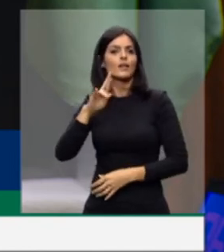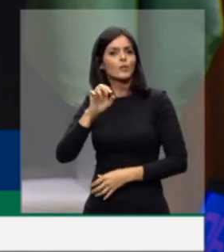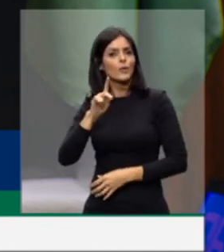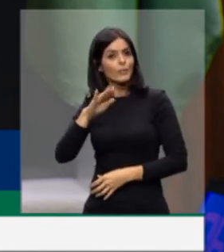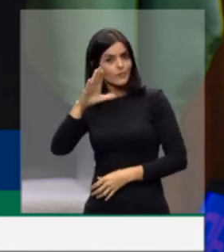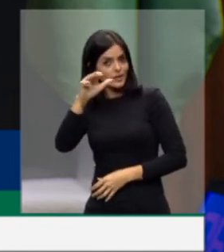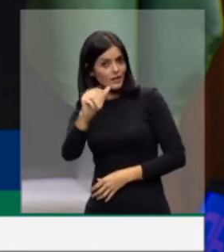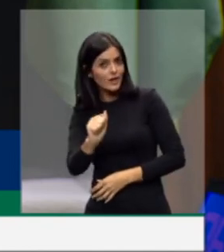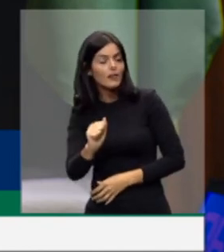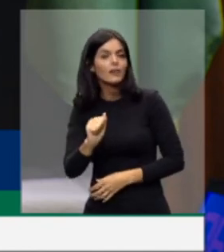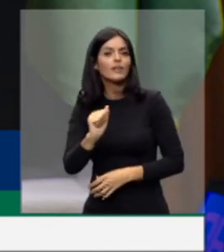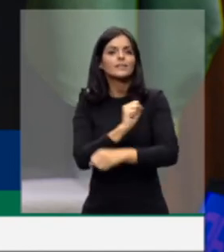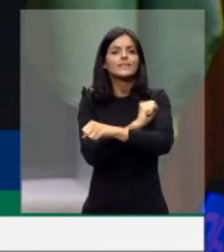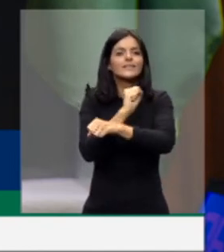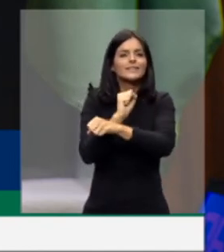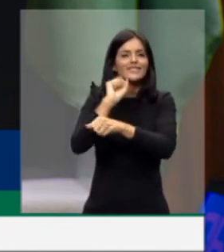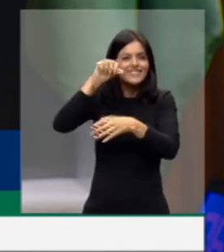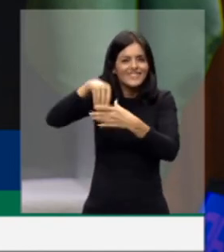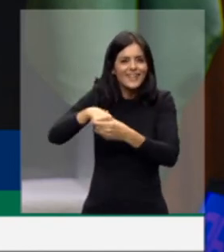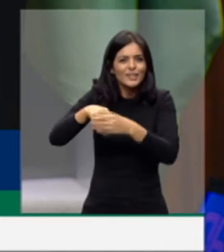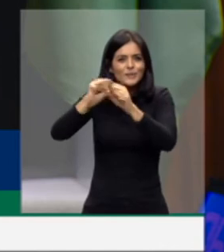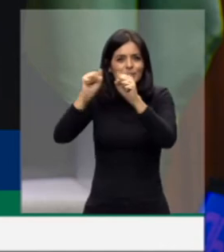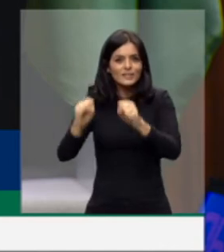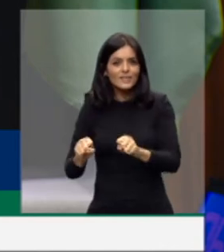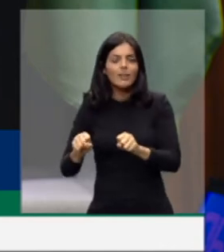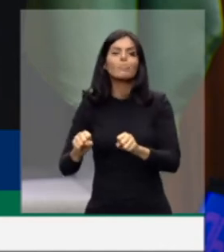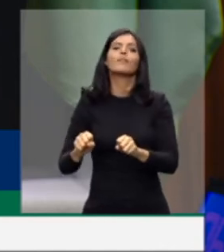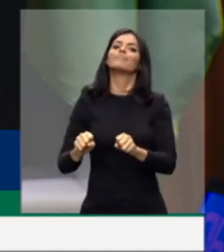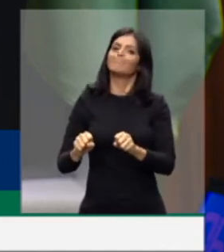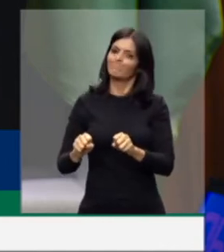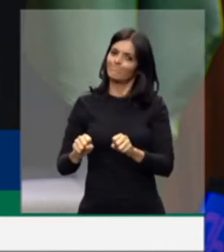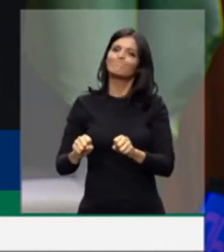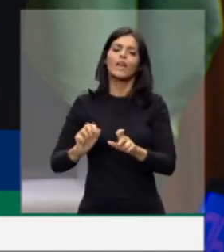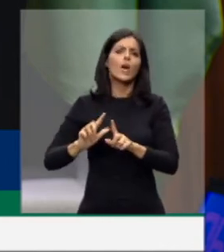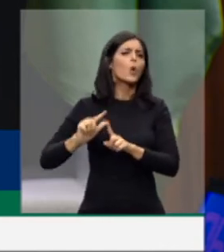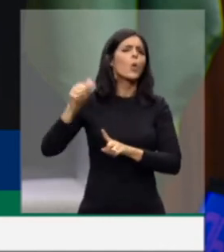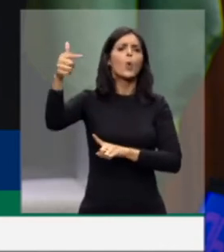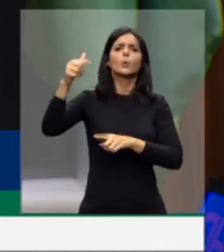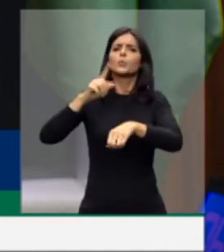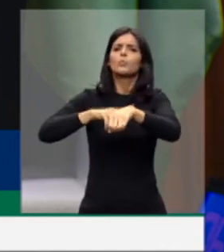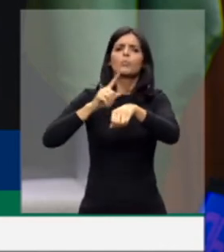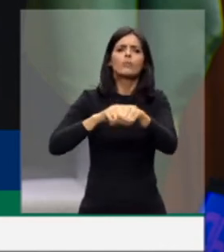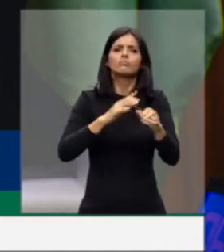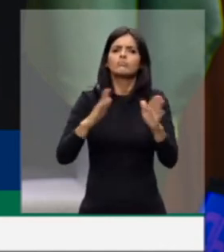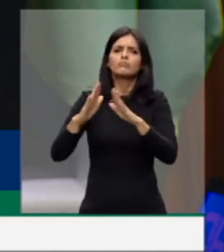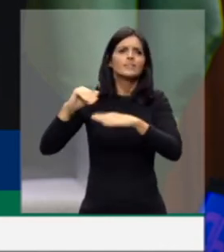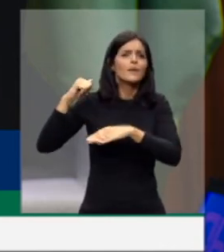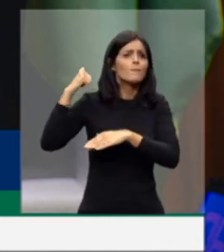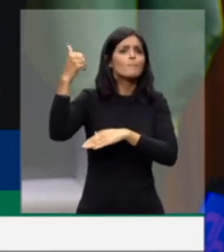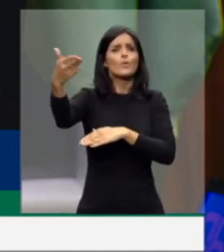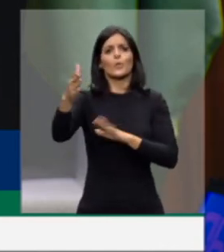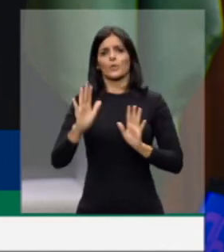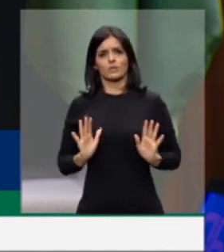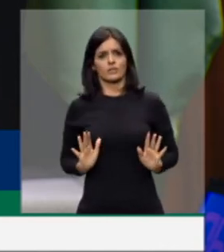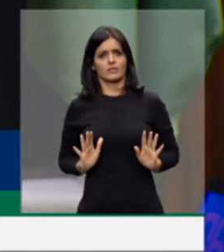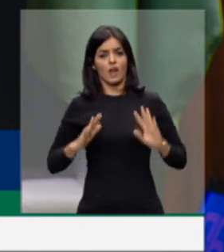PROFISSIONAIS DA EDUCAÇÃO . SE TEM PROBLEMA NAS INSTITUIÇÕES COMUNITÁRIAS FILANTRÓPICAS CONFISSIONAIS OU O SISTEMA AES É OUTRA